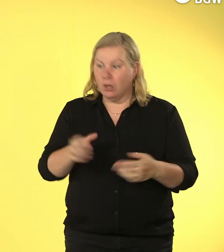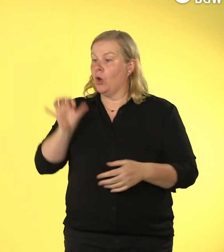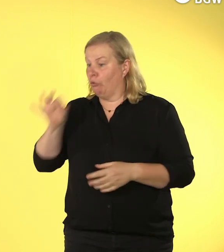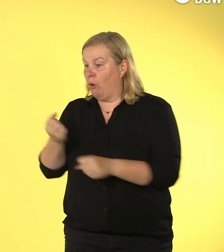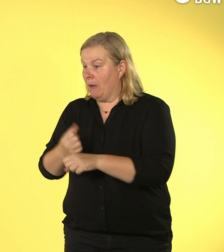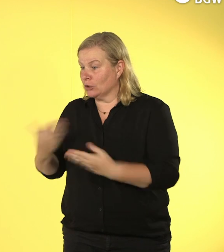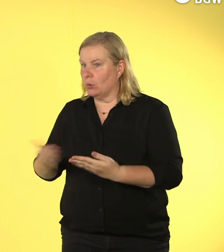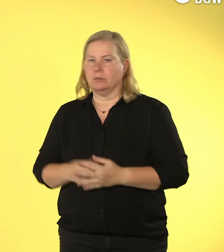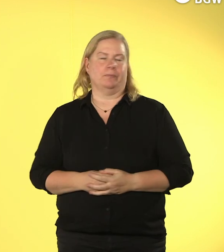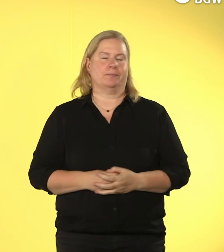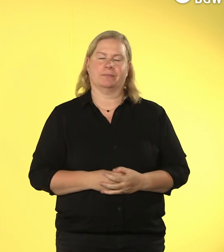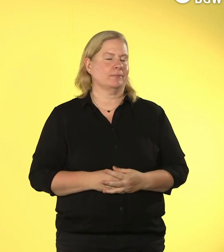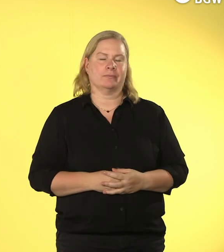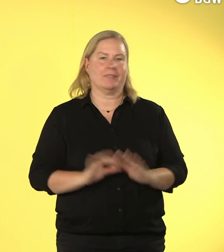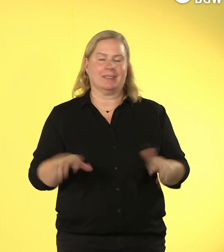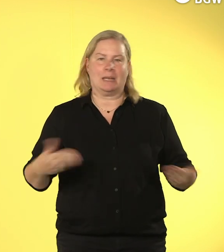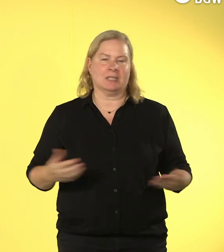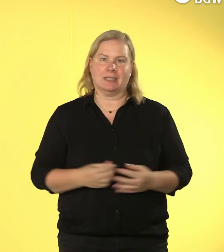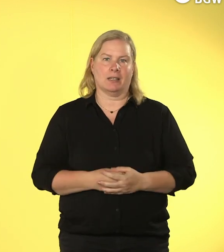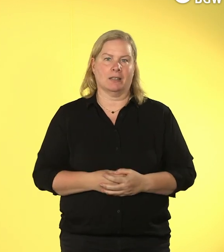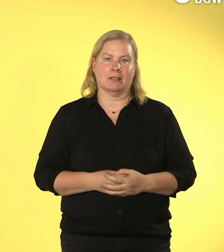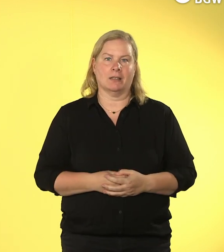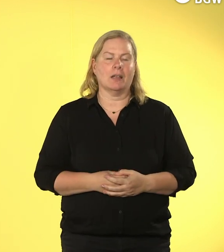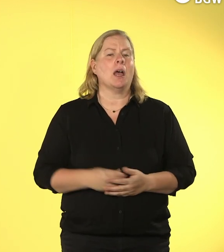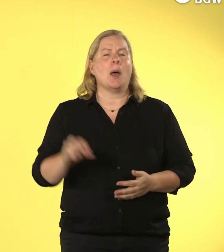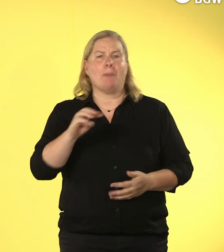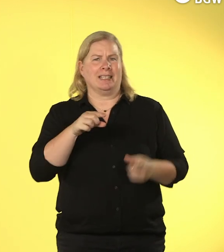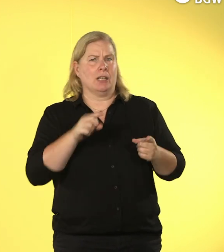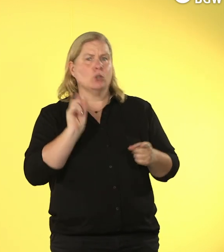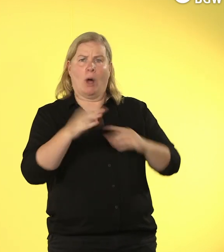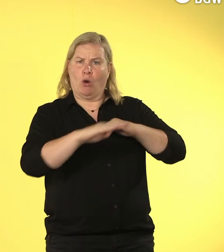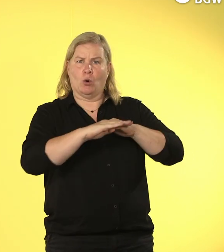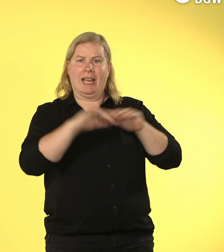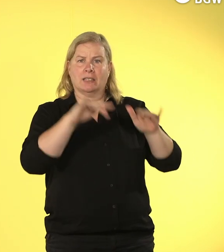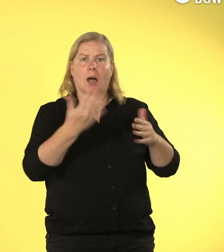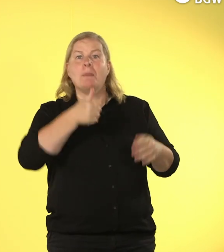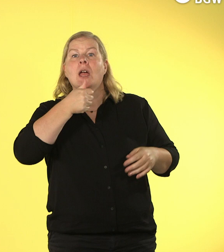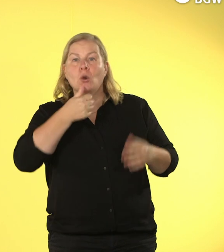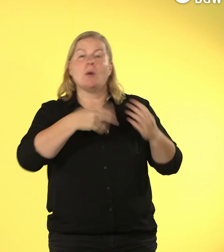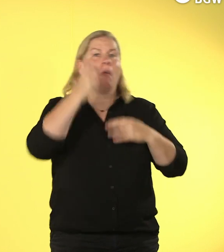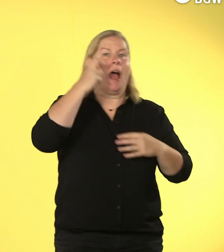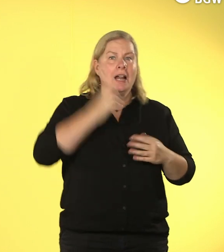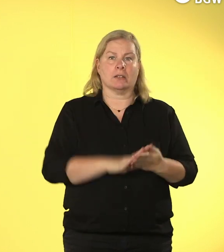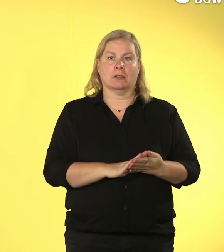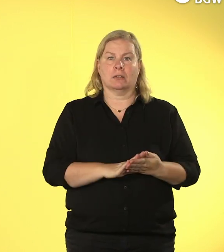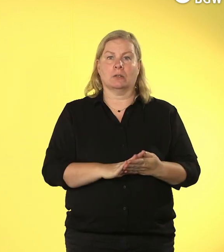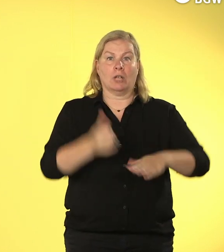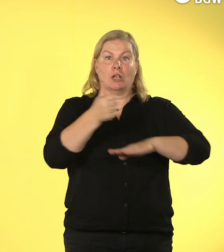Martina, du hast jüngere, ältere Kollegen, werden die anders geführt? Nee.